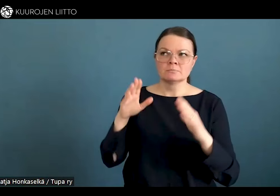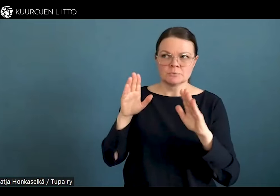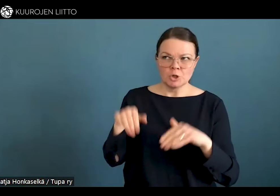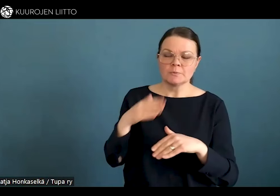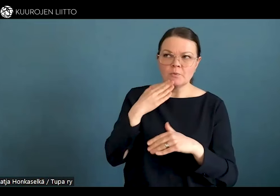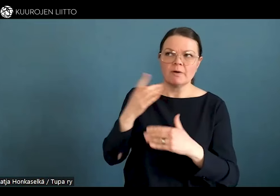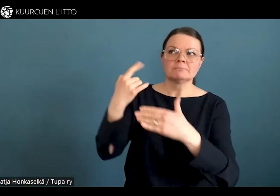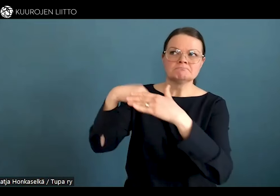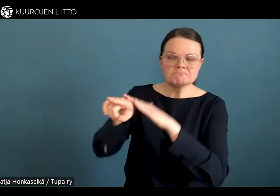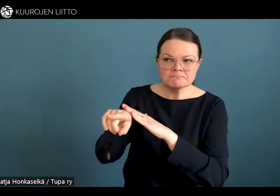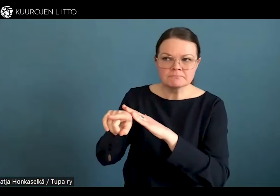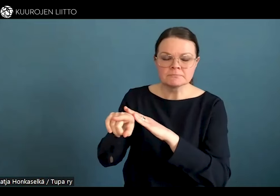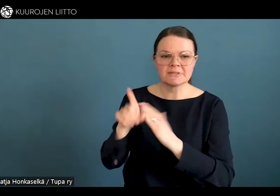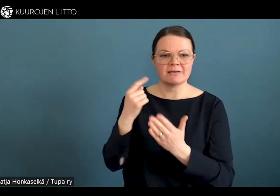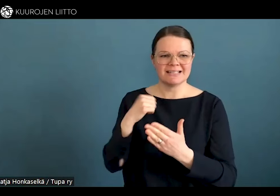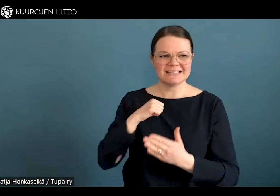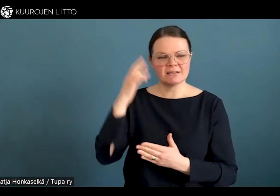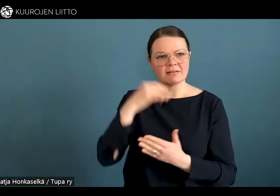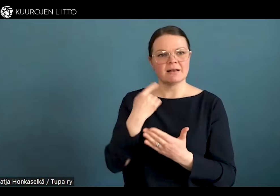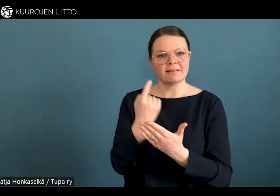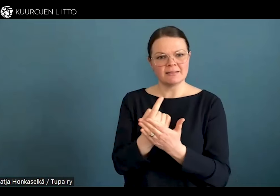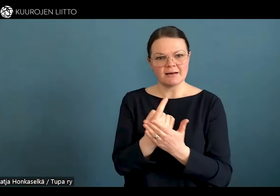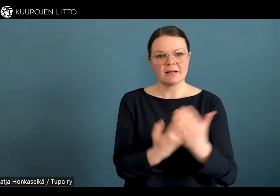Mielestäni oli tärkeä juttu, että pääsimme käymään paikan päällä -